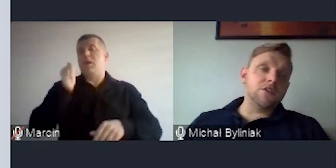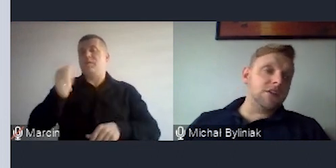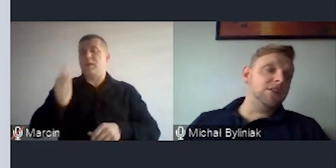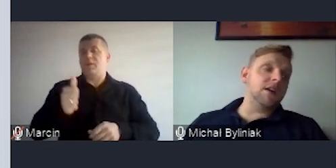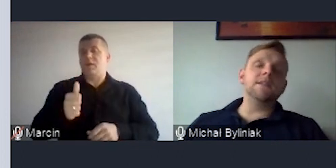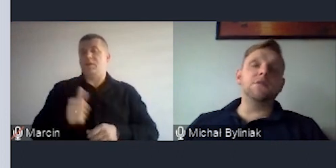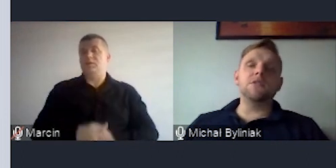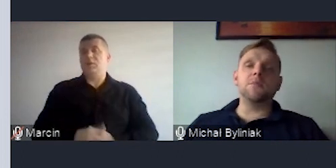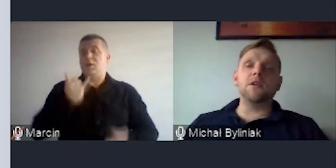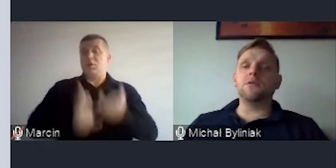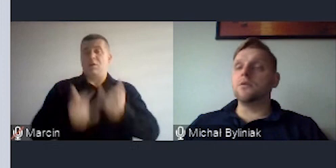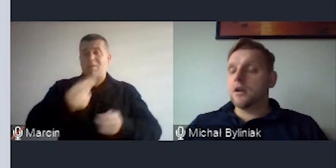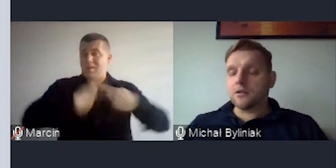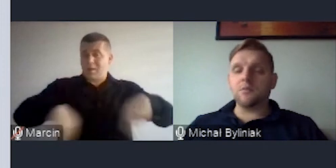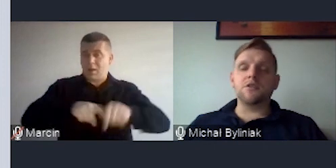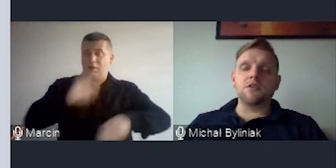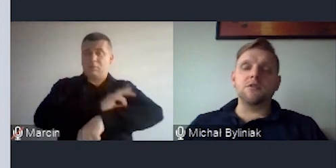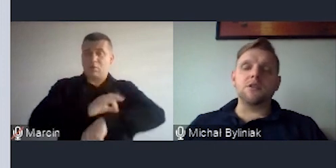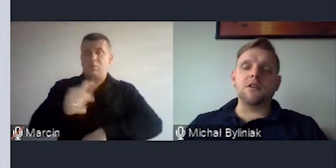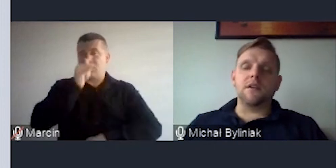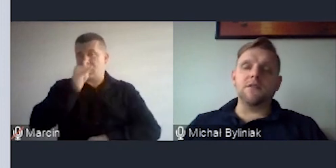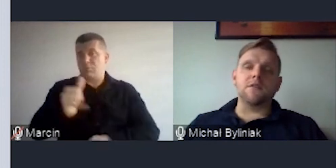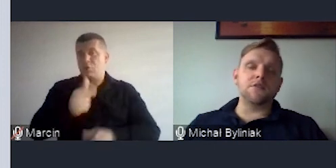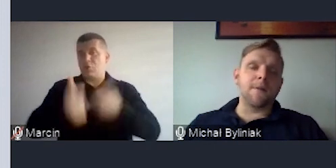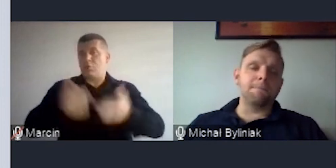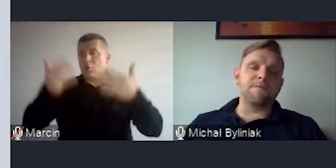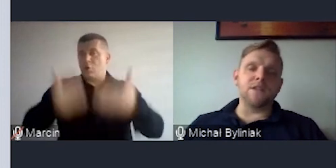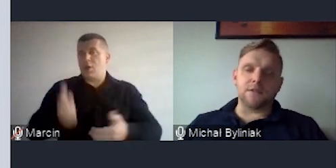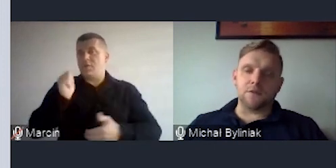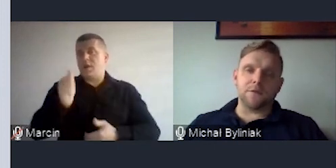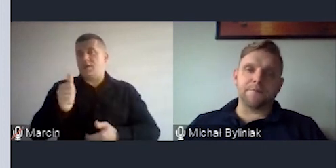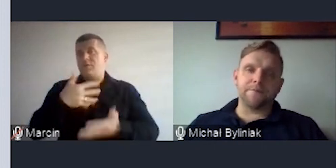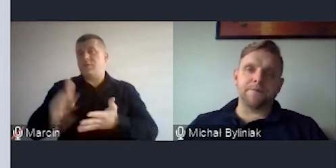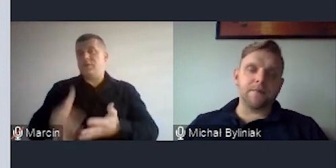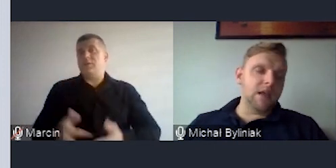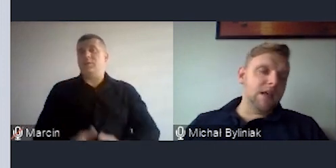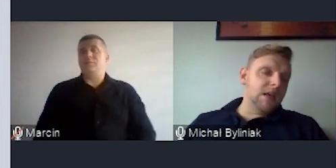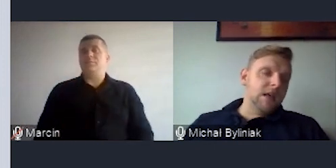że jeśli nie realizujecie projektu to nie możecie rozliczać, kwalifikować wydatków.